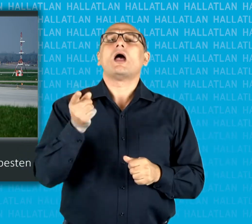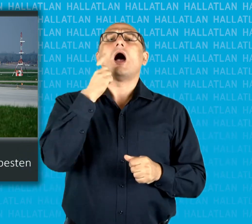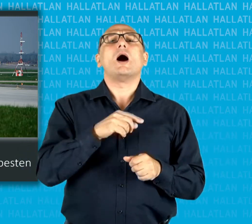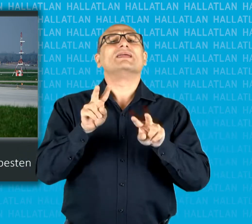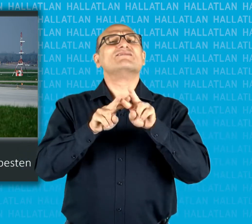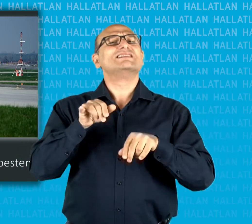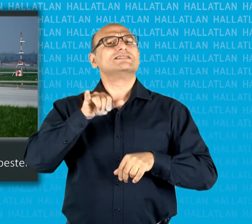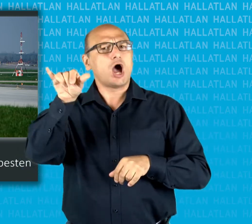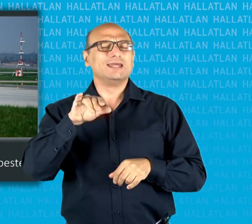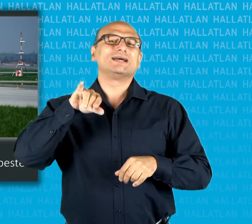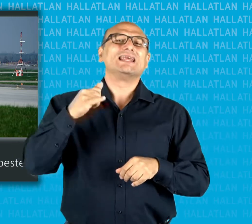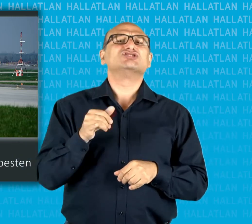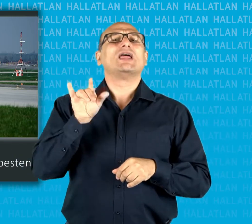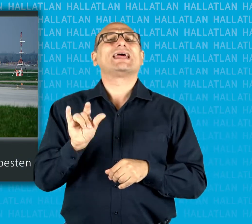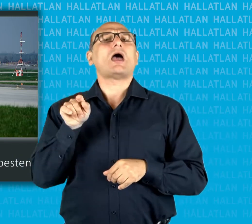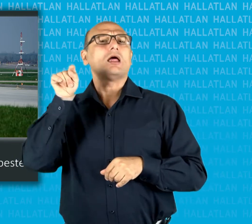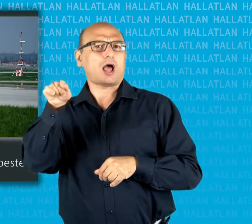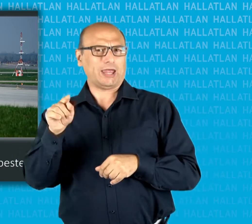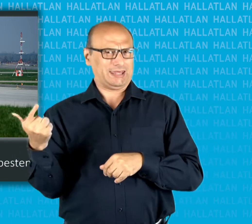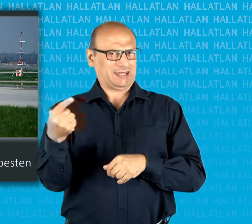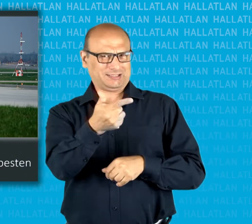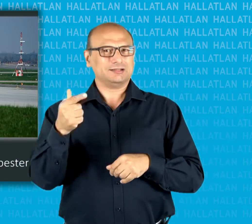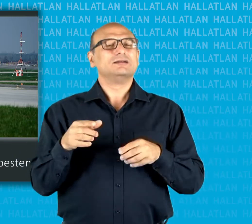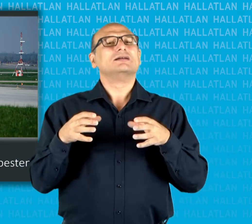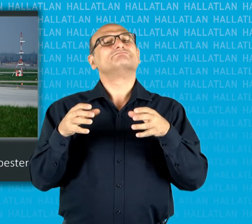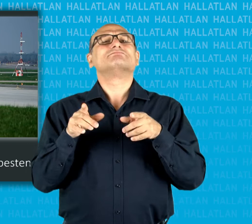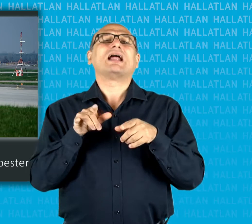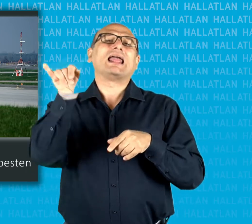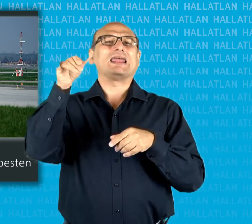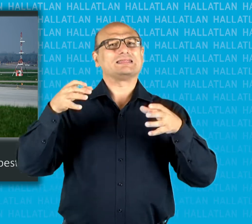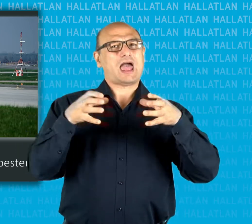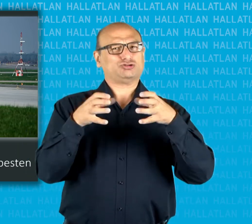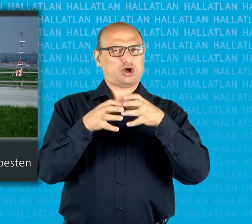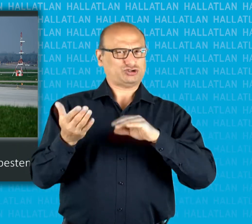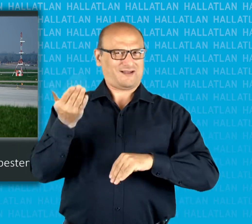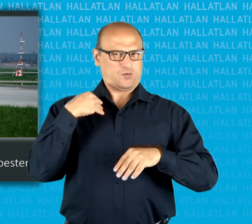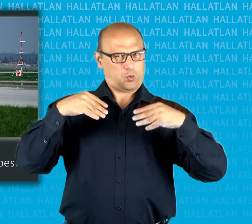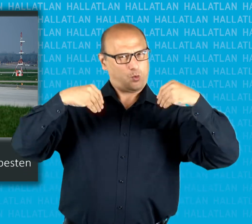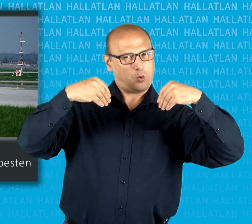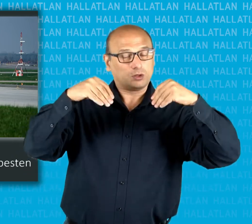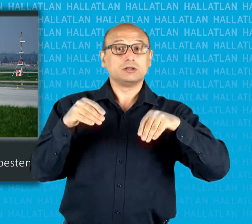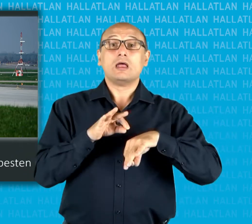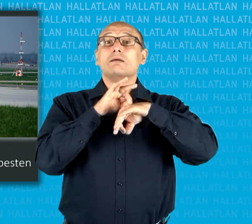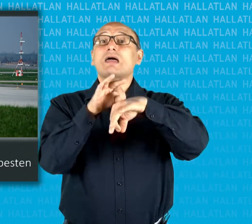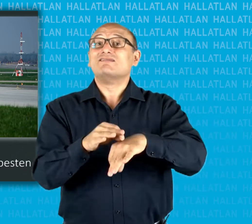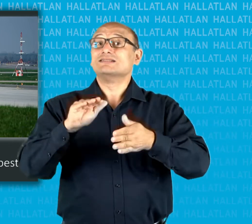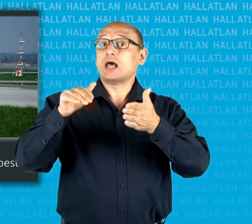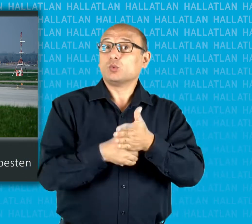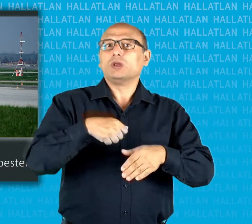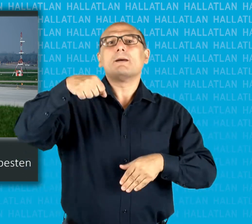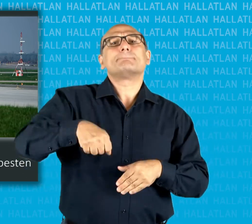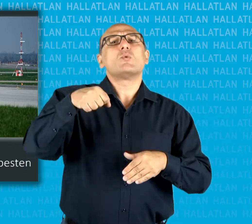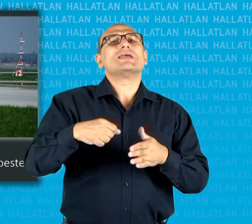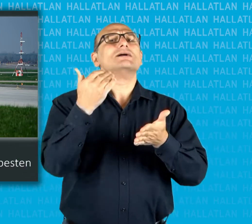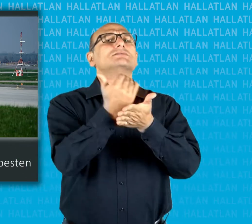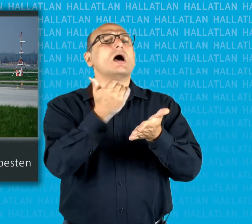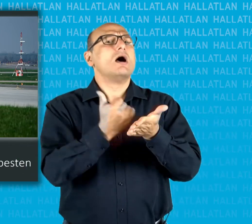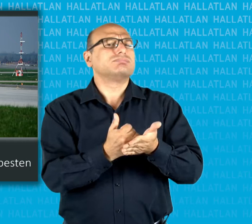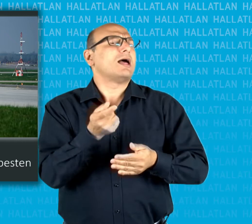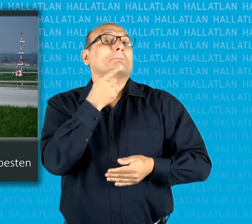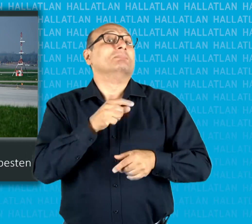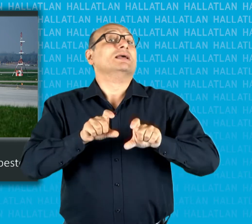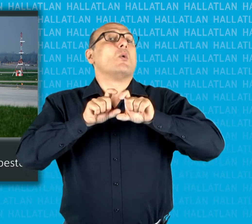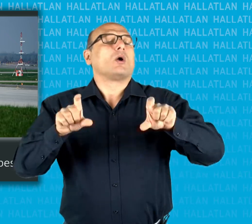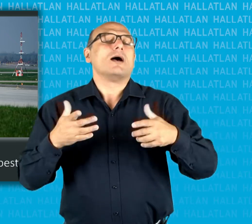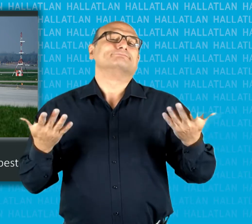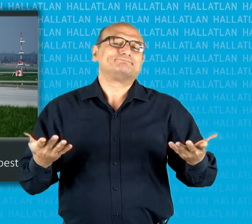Mindkét légitársaság azzal indokolta az új szabályok bevezetését,